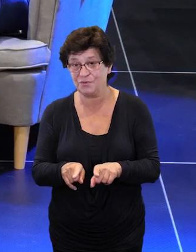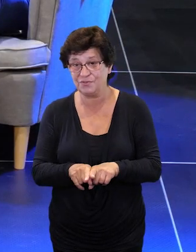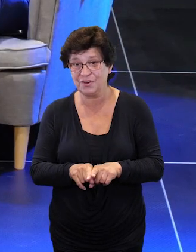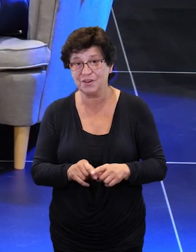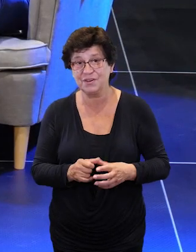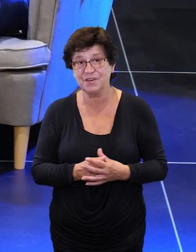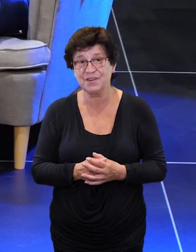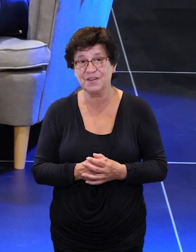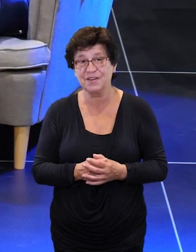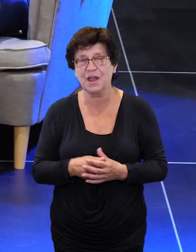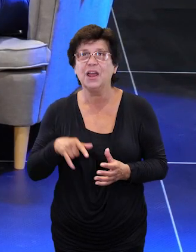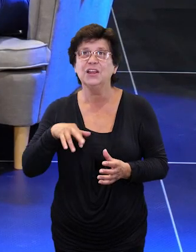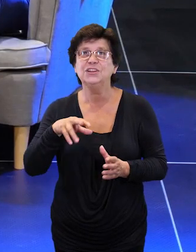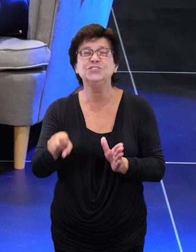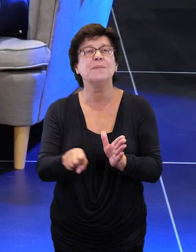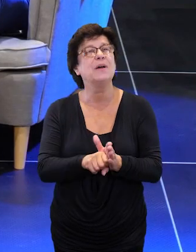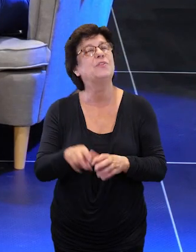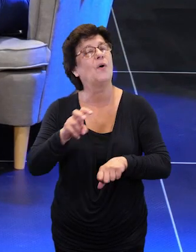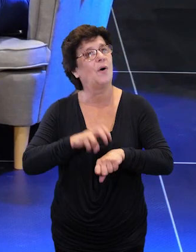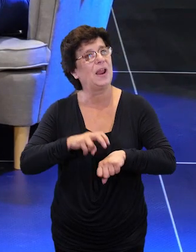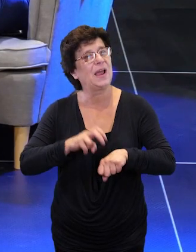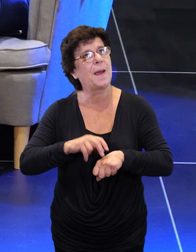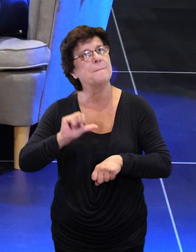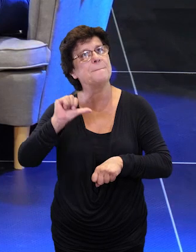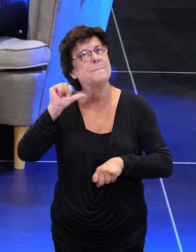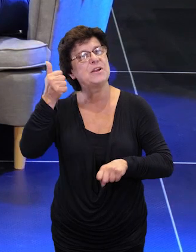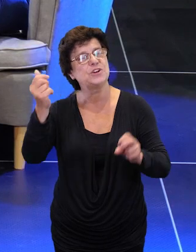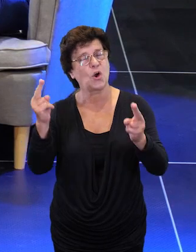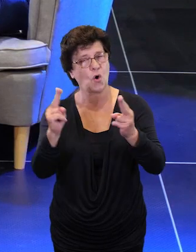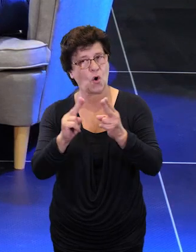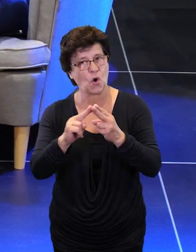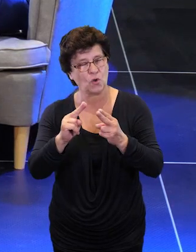Udajemy się do lekarza pierwszego kontaktu, lekarz rodzinny.